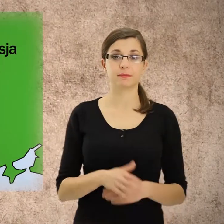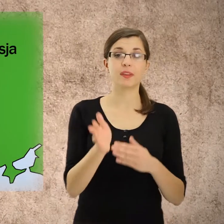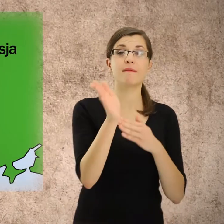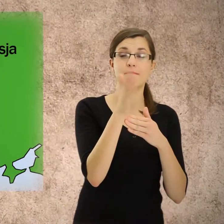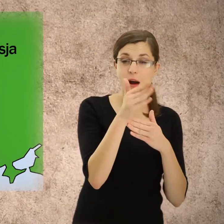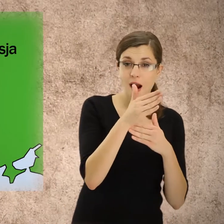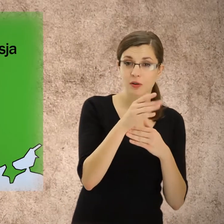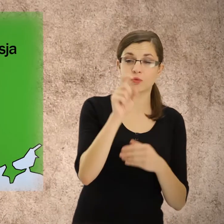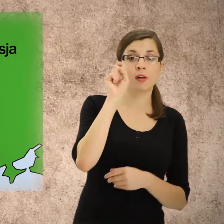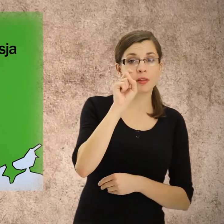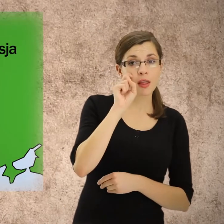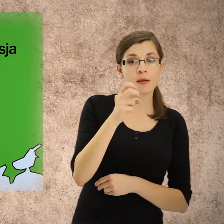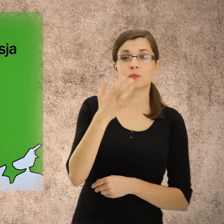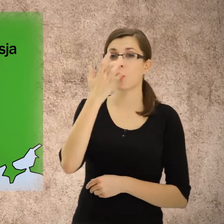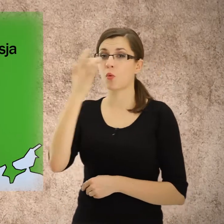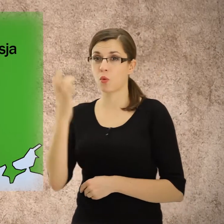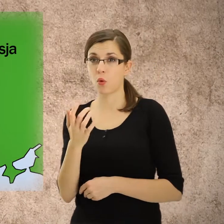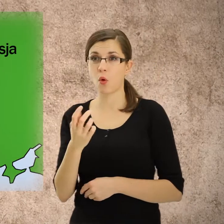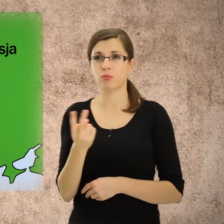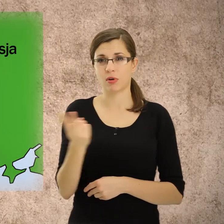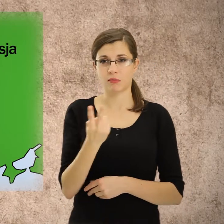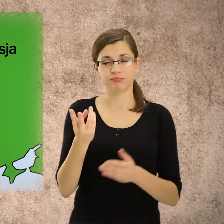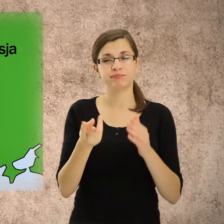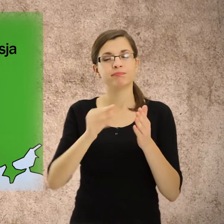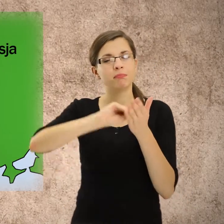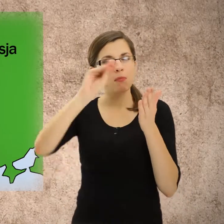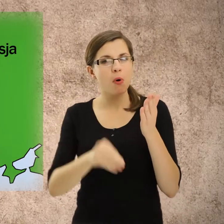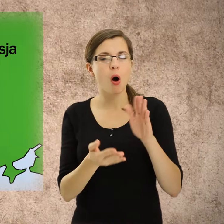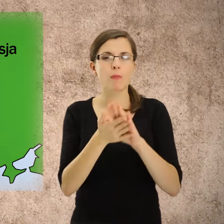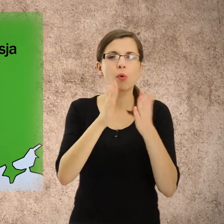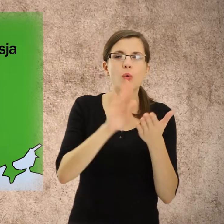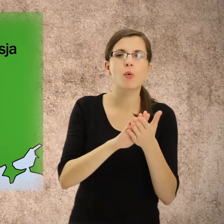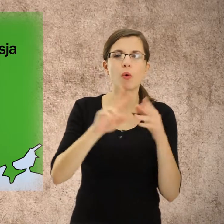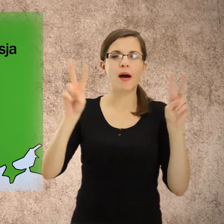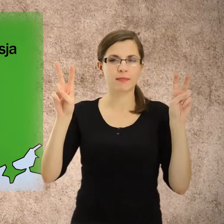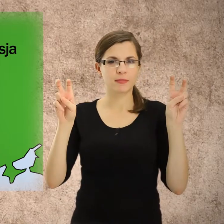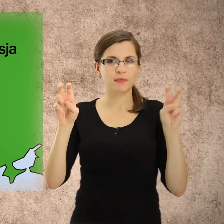W marcu Rosja Radziecka i Niemcy podpisały